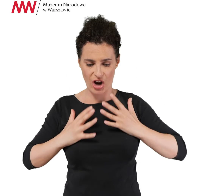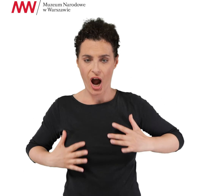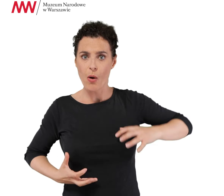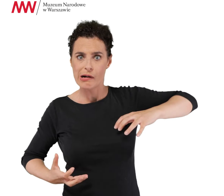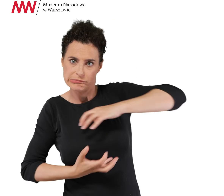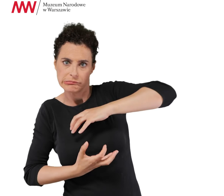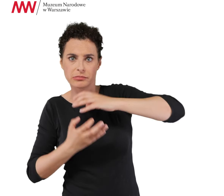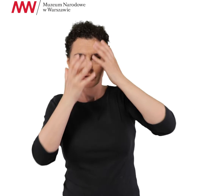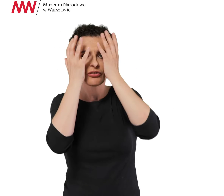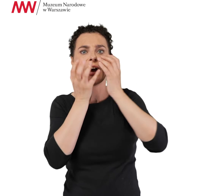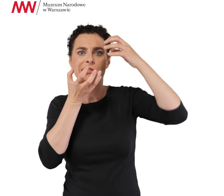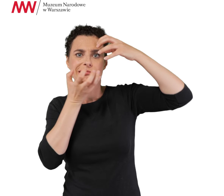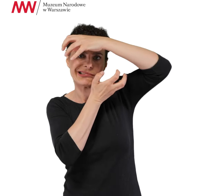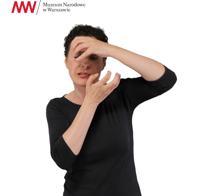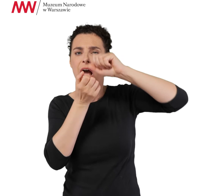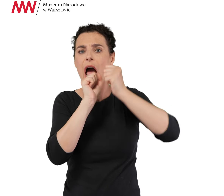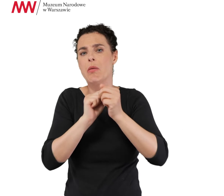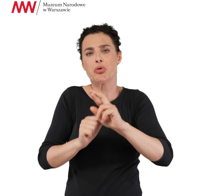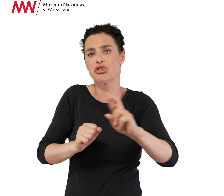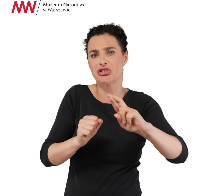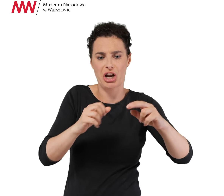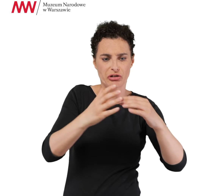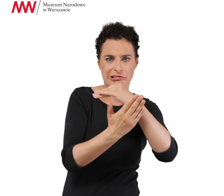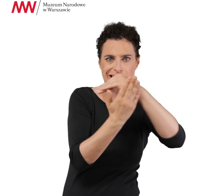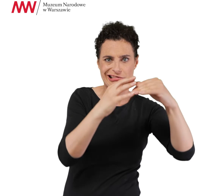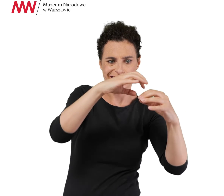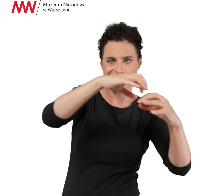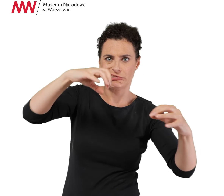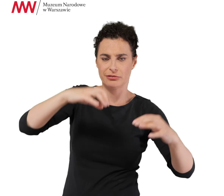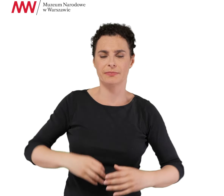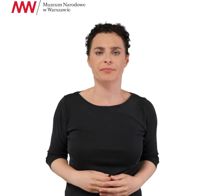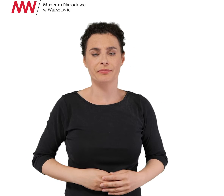(ciała, twarzy lub przedmiotów martwych)".